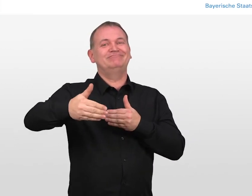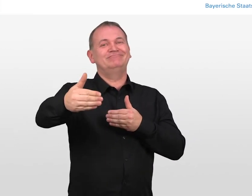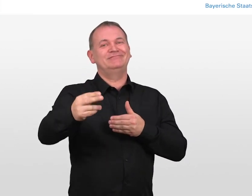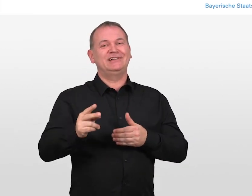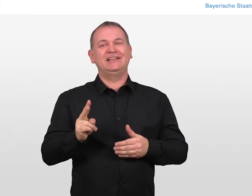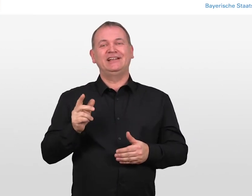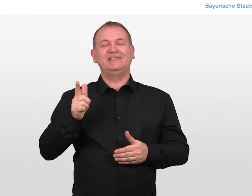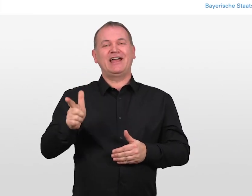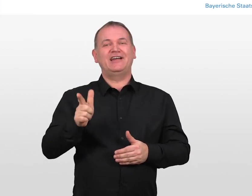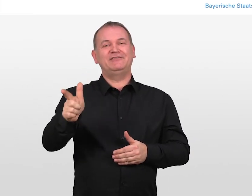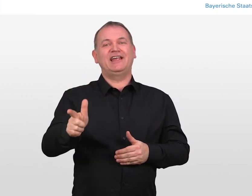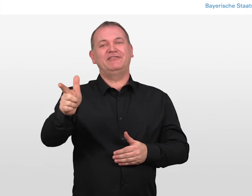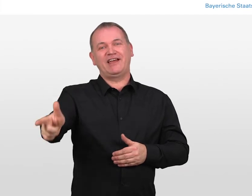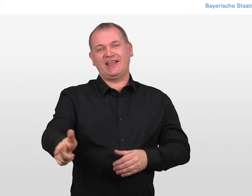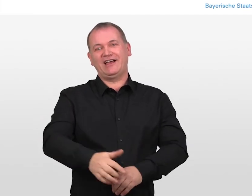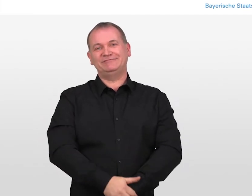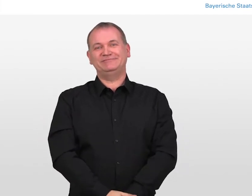alle 2 Jahre durchgeführt,